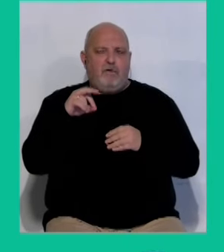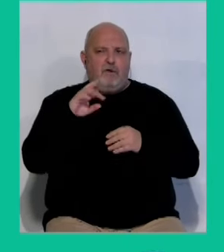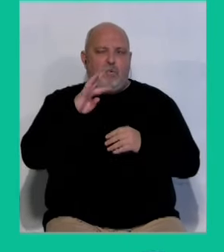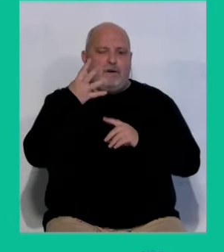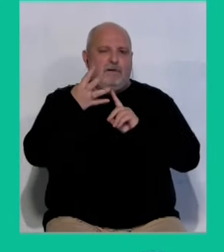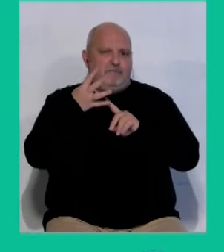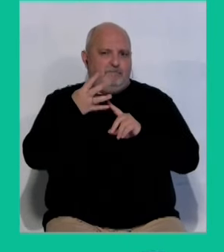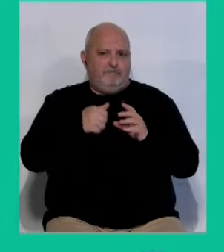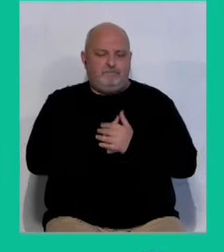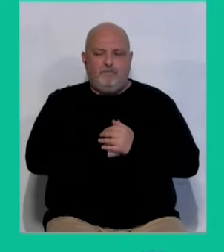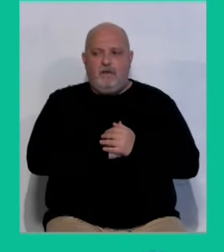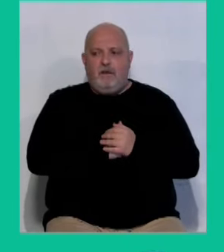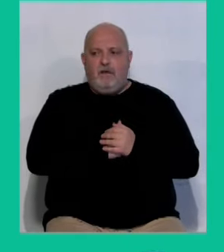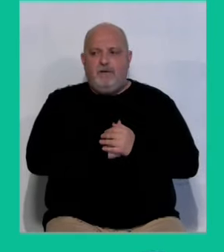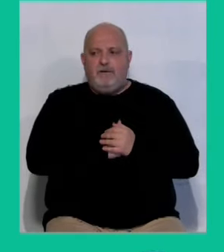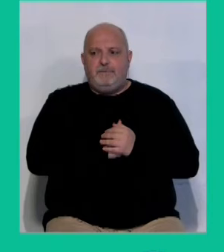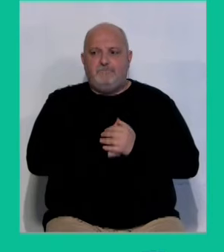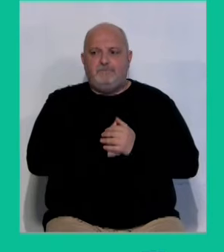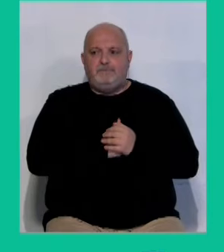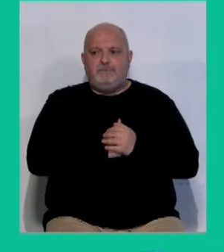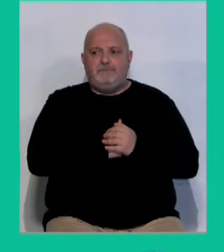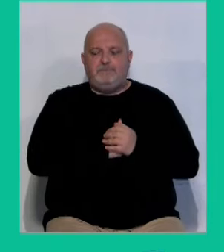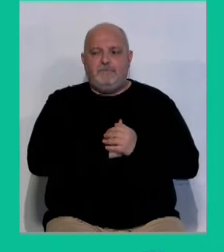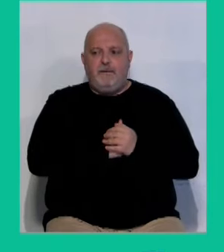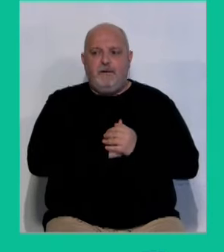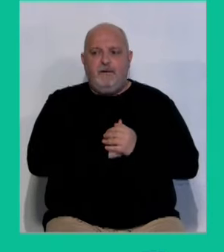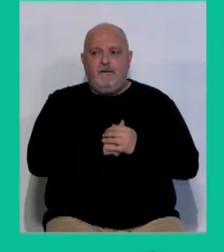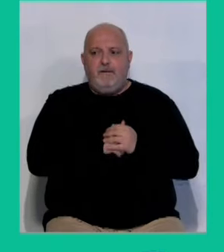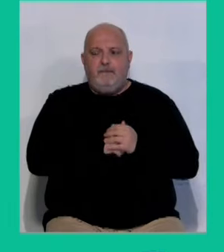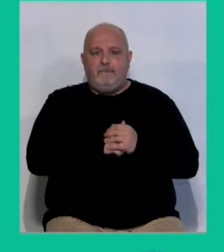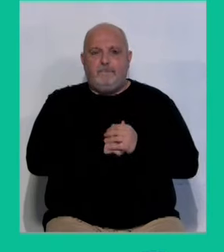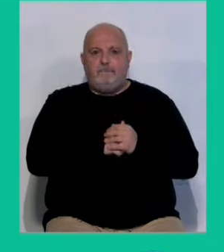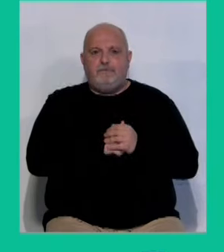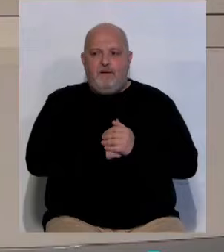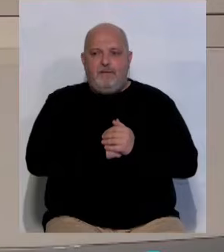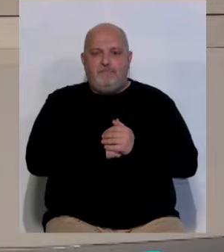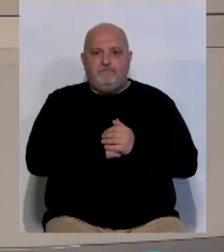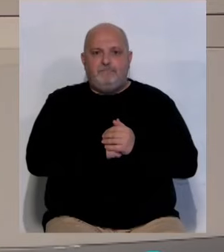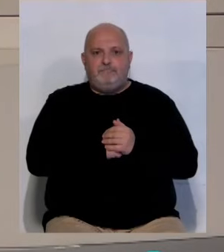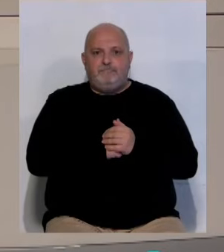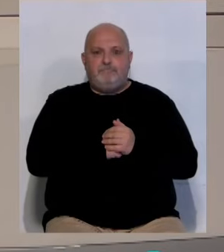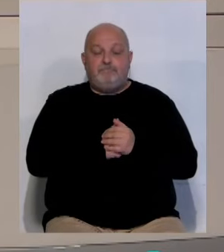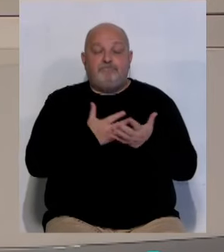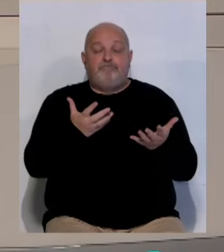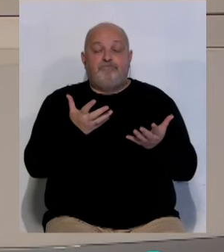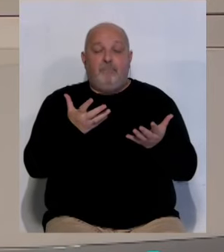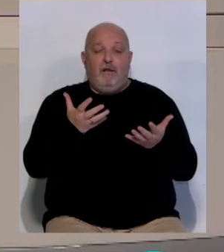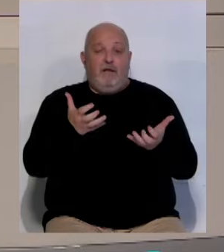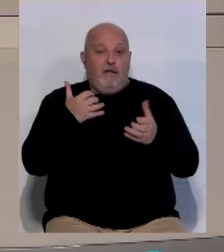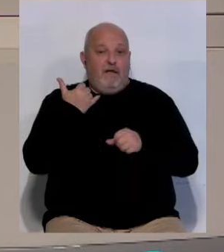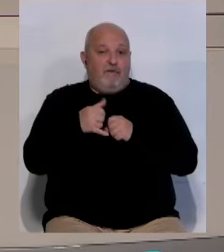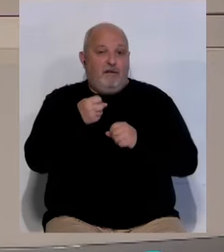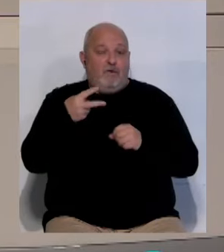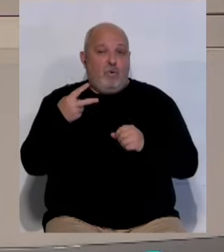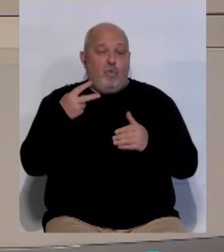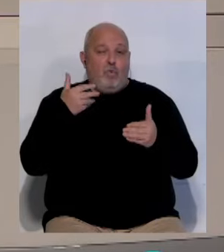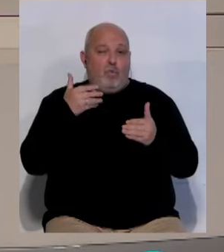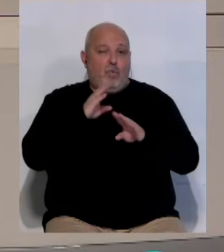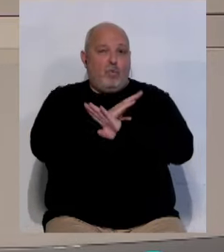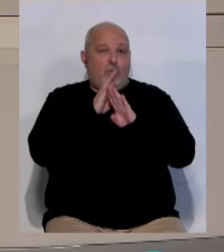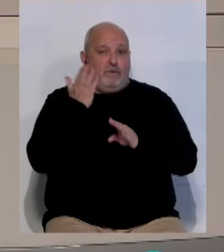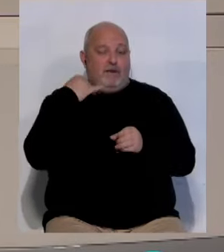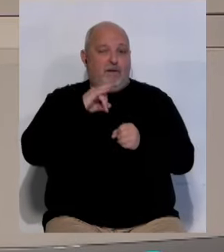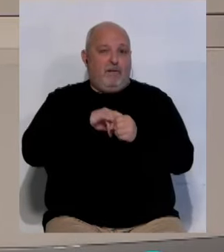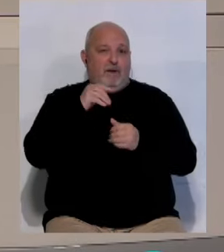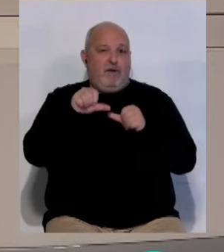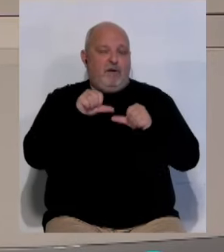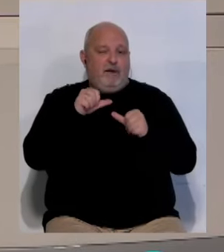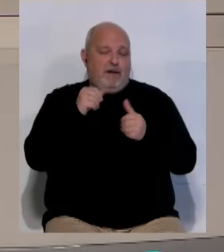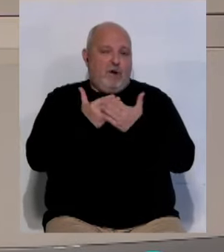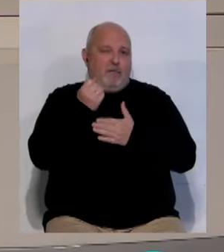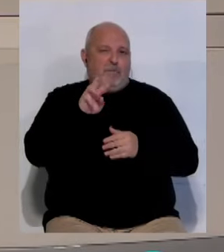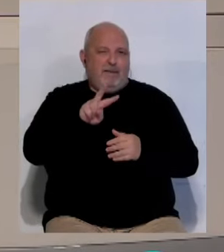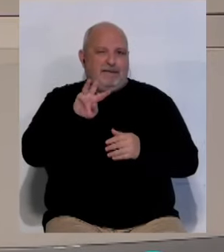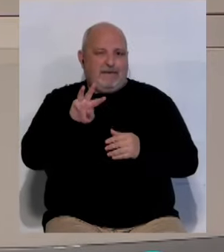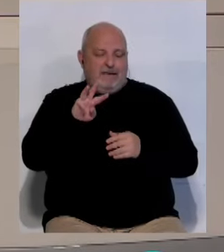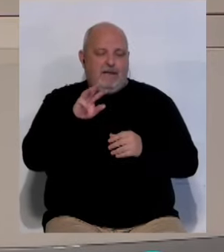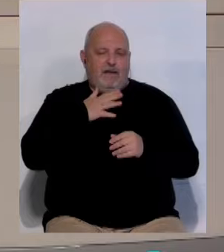posición pues se impuso en el último partido de la jornada 23 de la liga esports el Sevilla domicilio